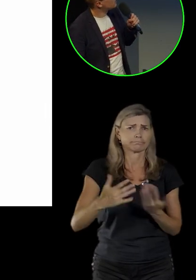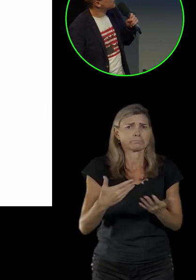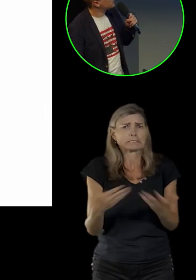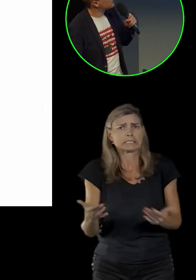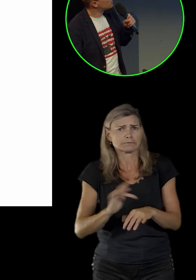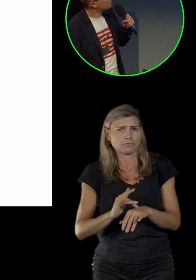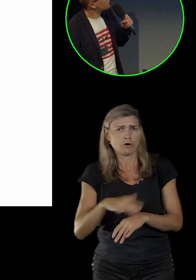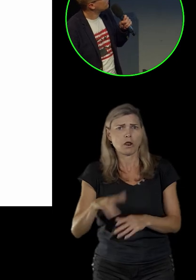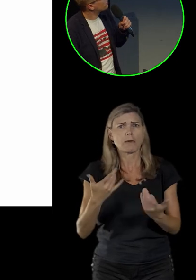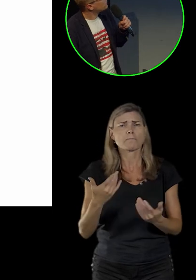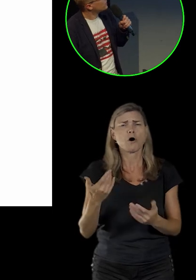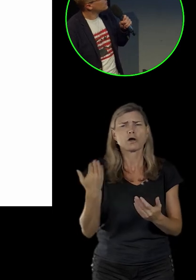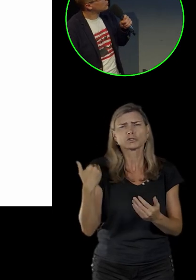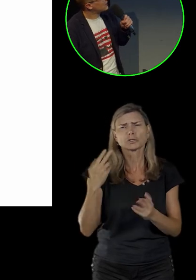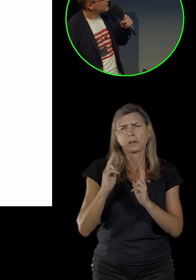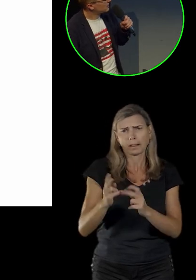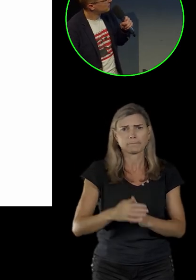Západní Město nebo Letňany.